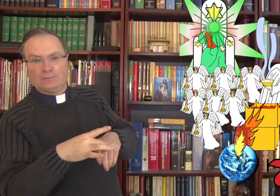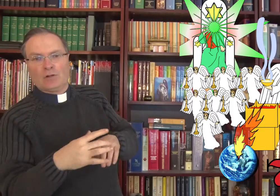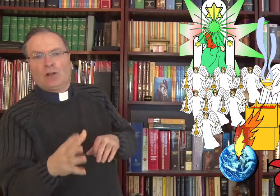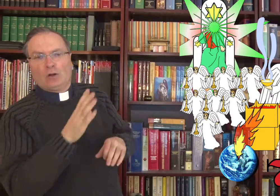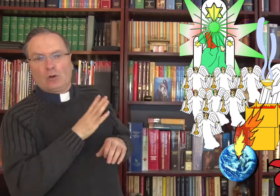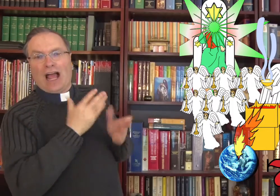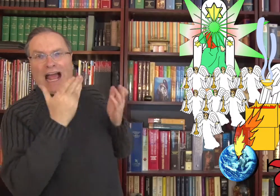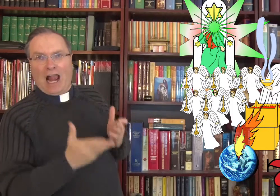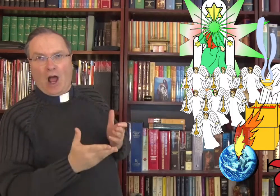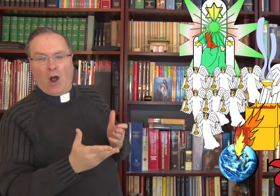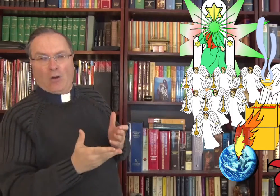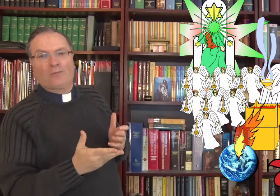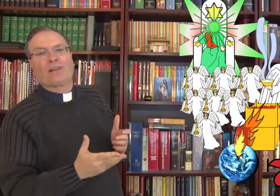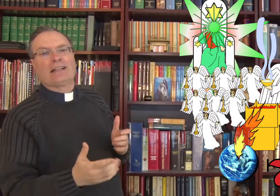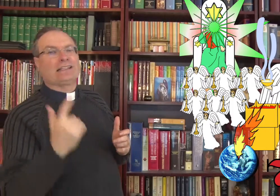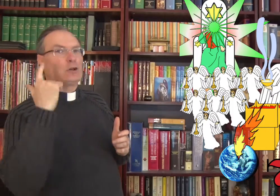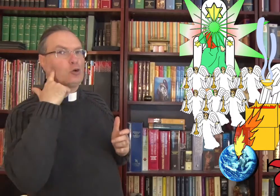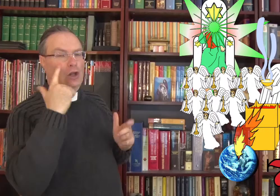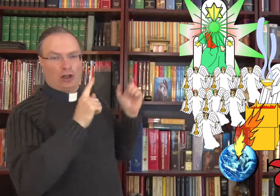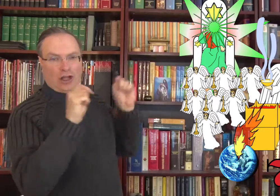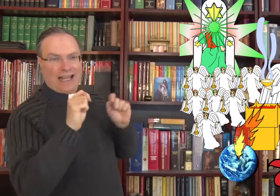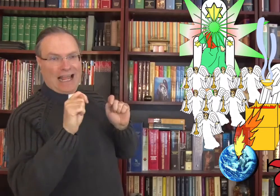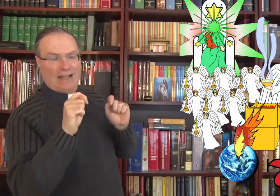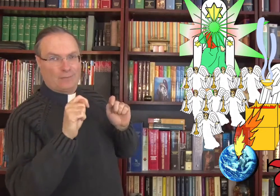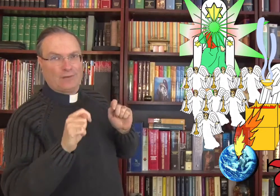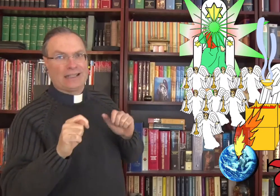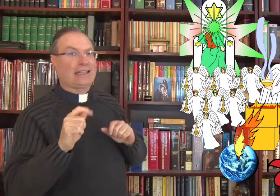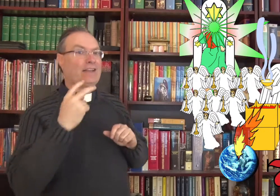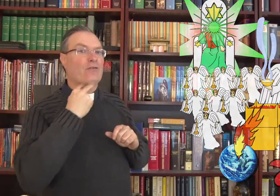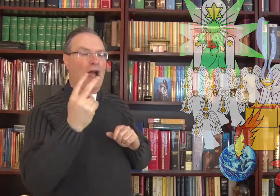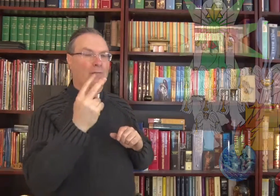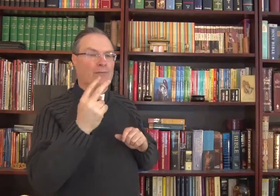Il y eut alors des coups de tonnerre, des voix,